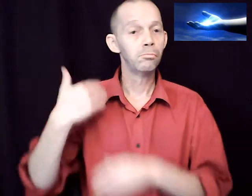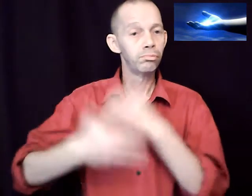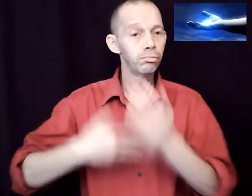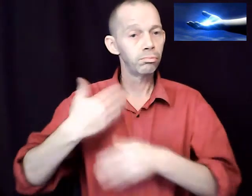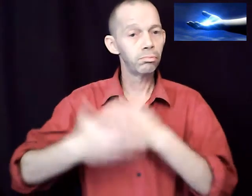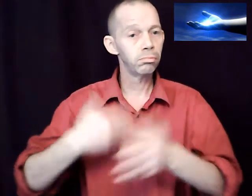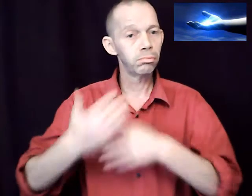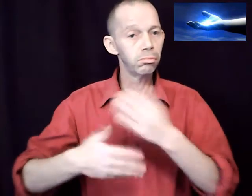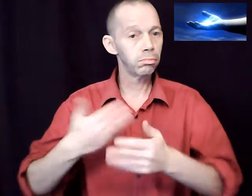Petit à petit,